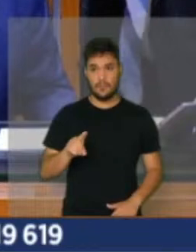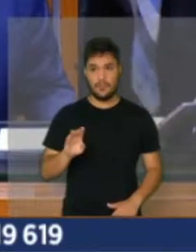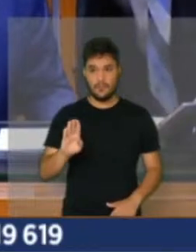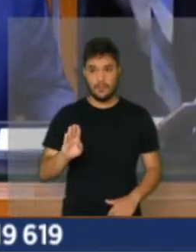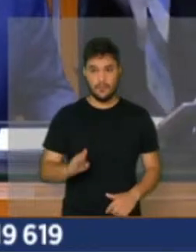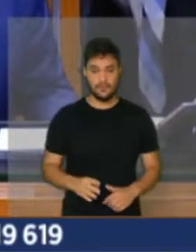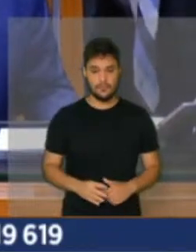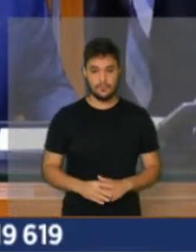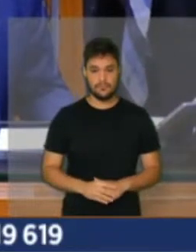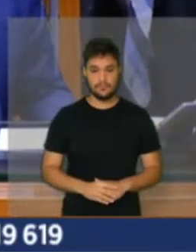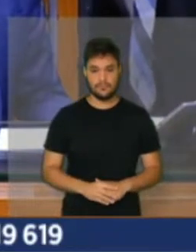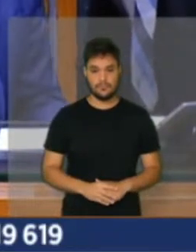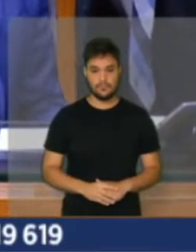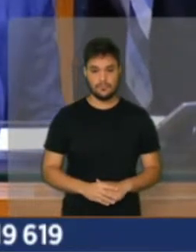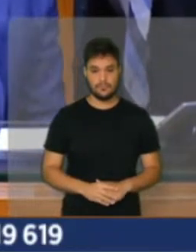NENHUMA, DENÚNCIAS SÃO